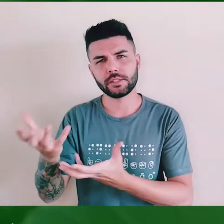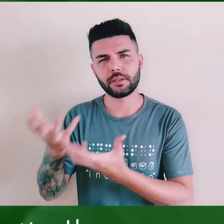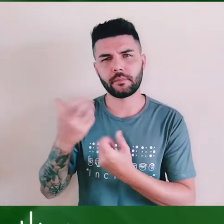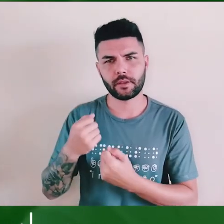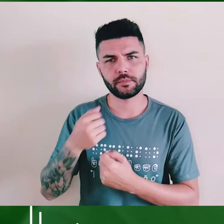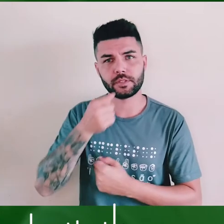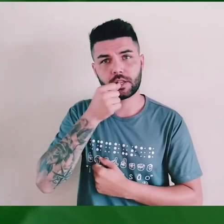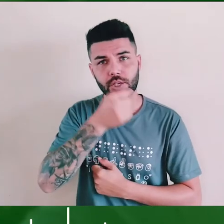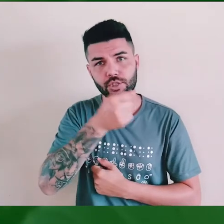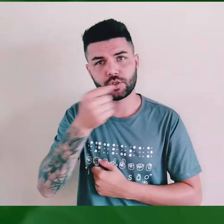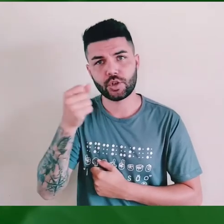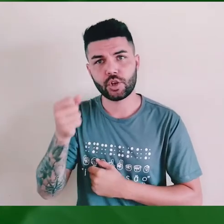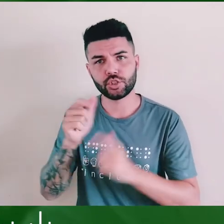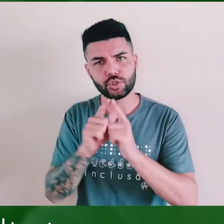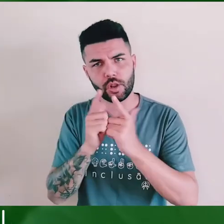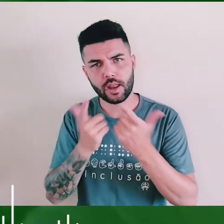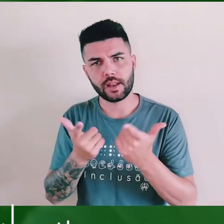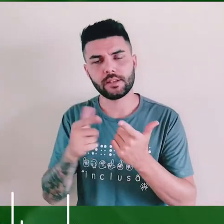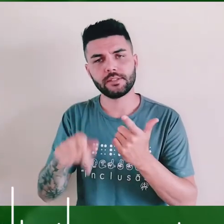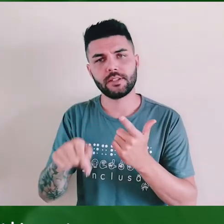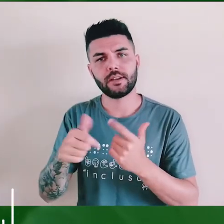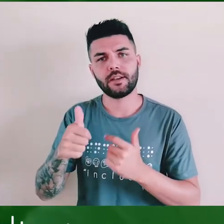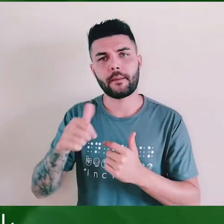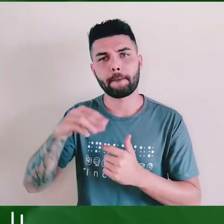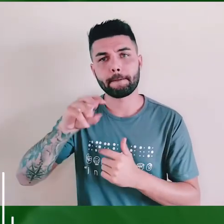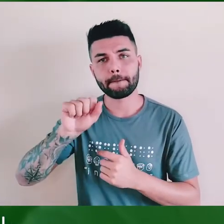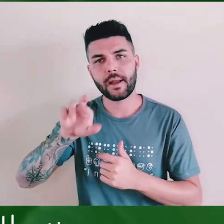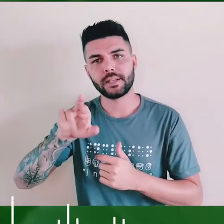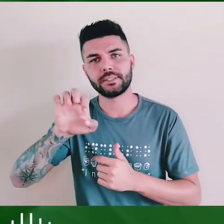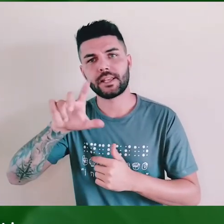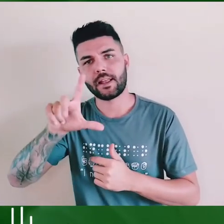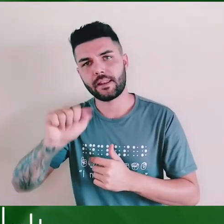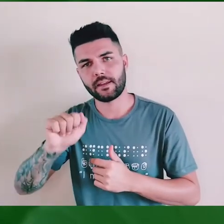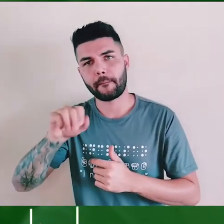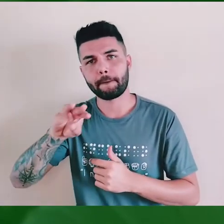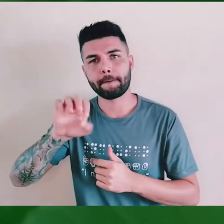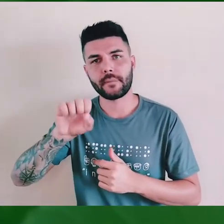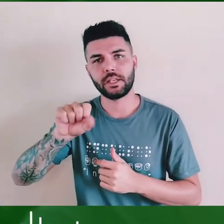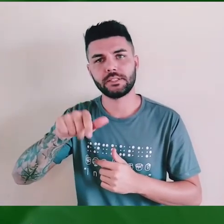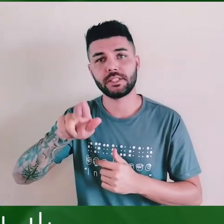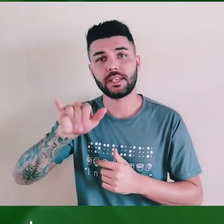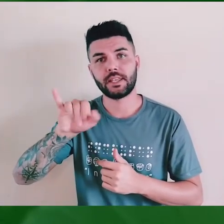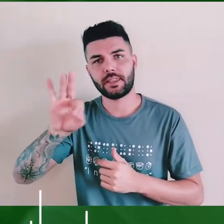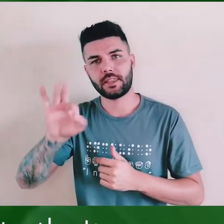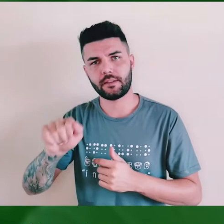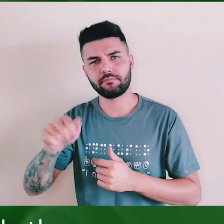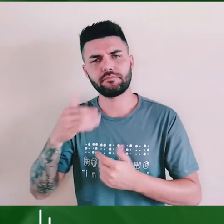da TV integração e a gente conversou um pouco sobre fake news. Nesse momento de Corona